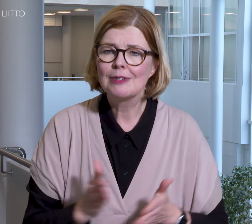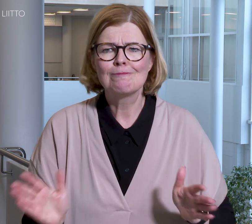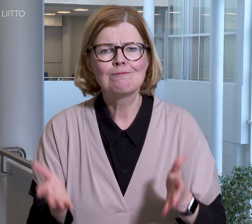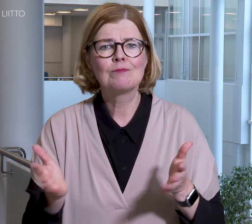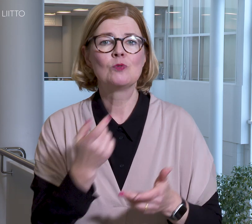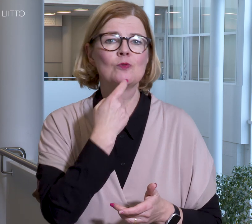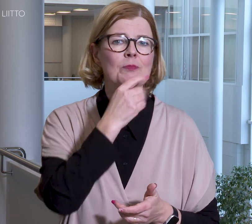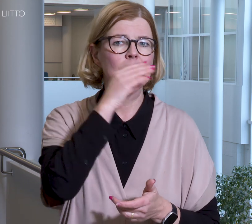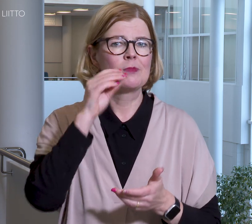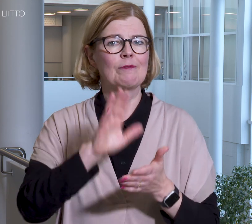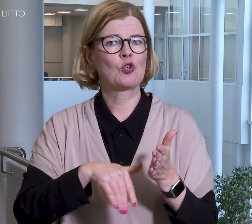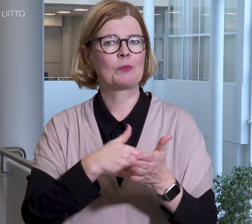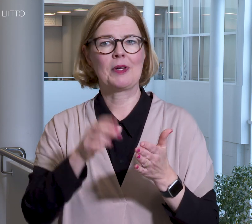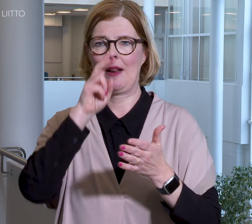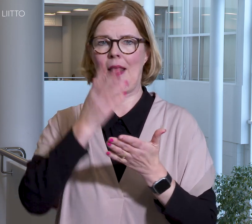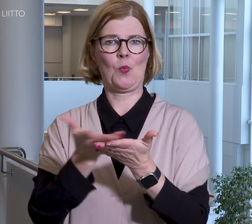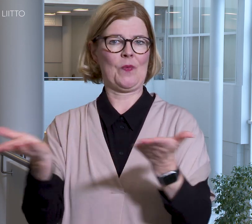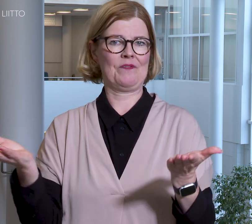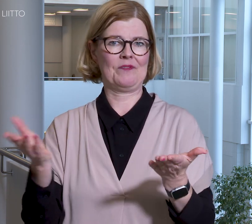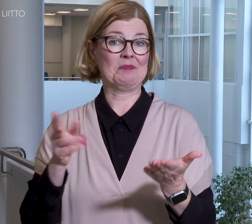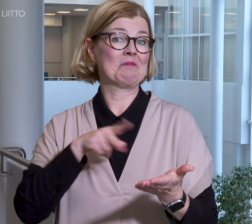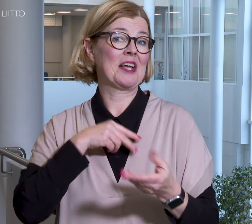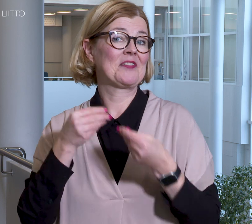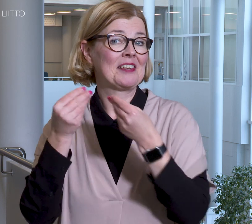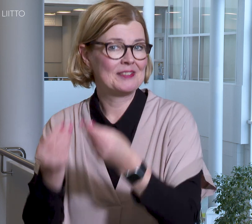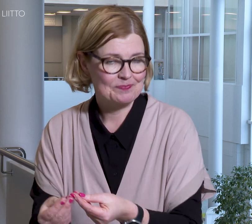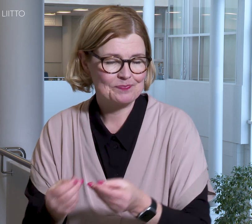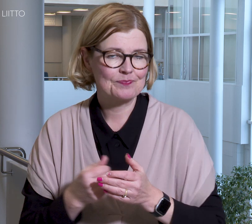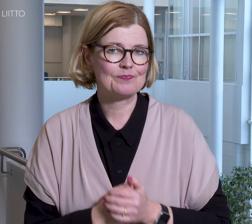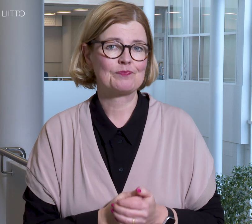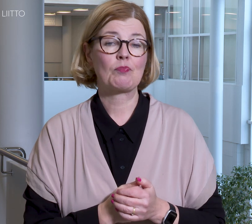edistänyt Suomen viittomakielten asemaa ja nostanut viittomakieliä näkyville.